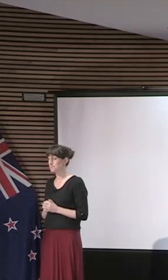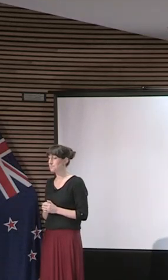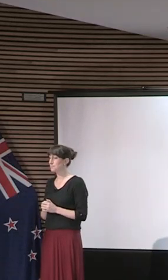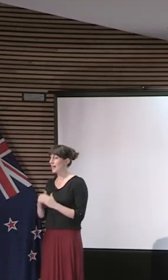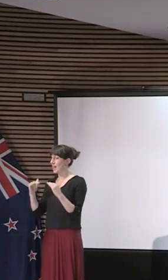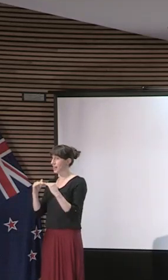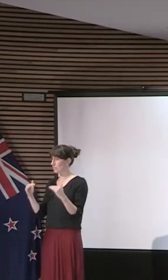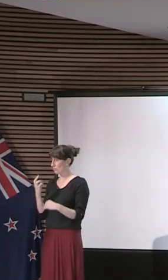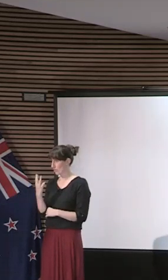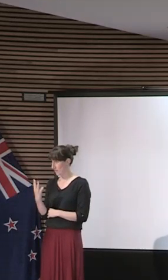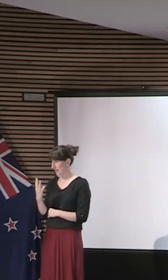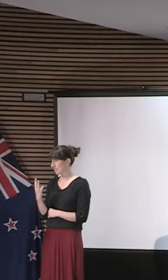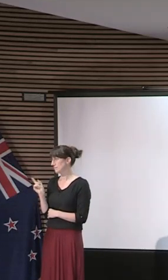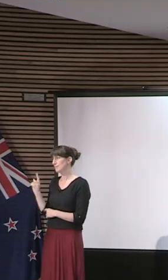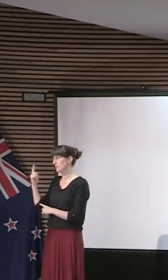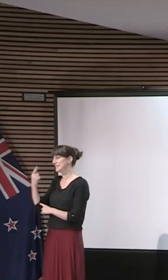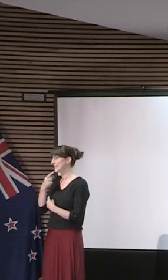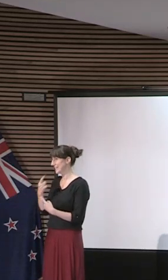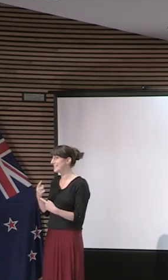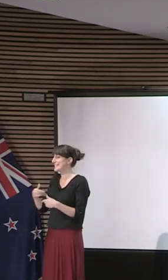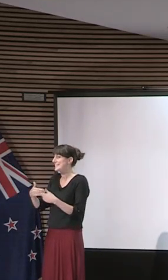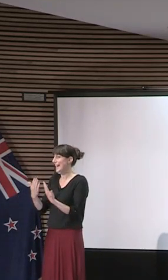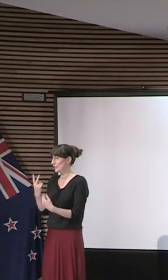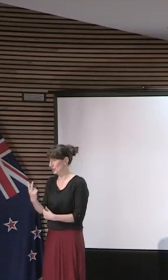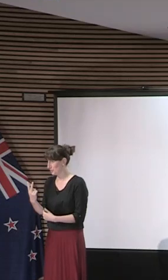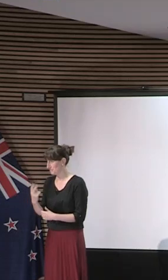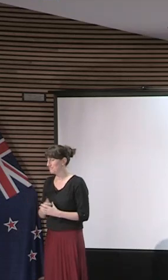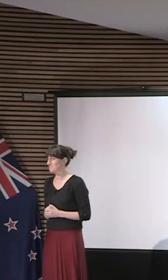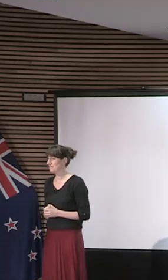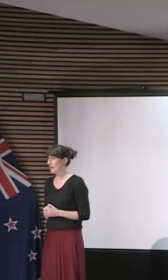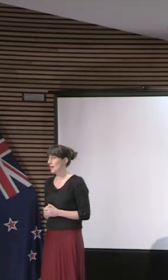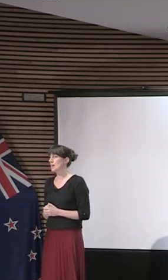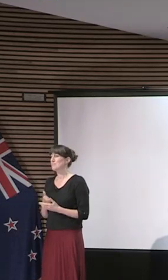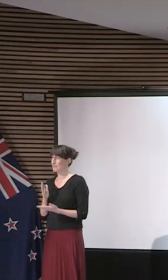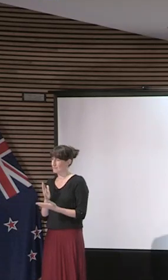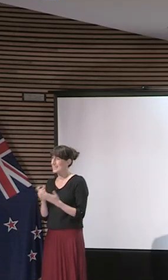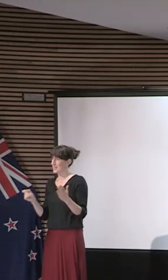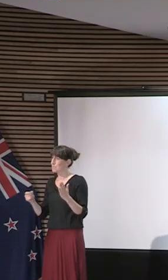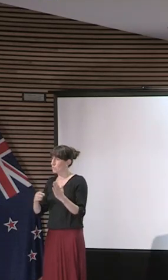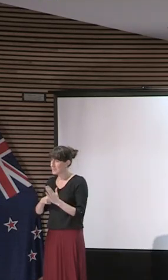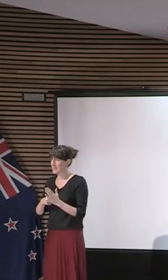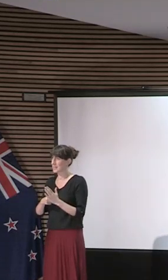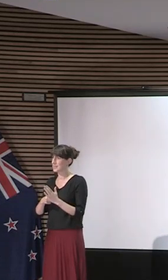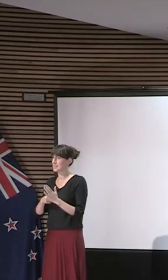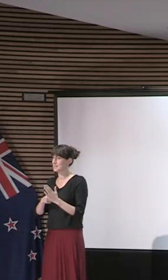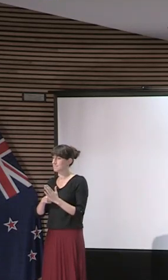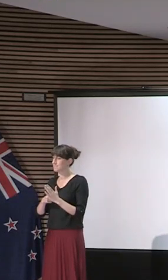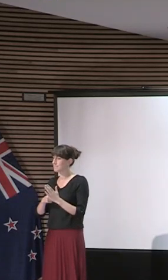nga tautau nui. Kaore he panoni